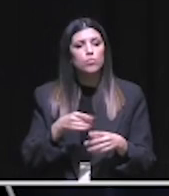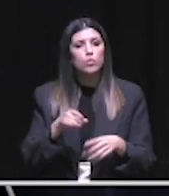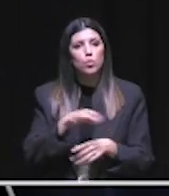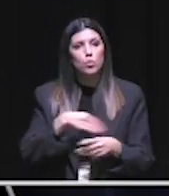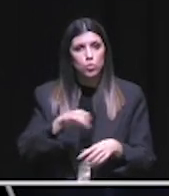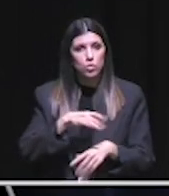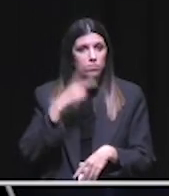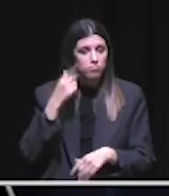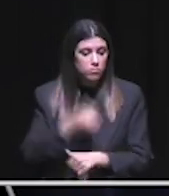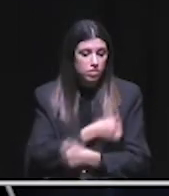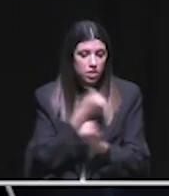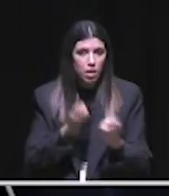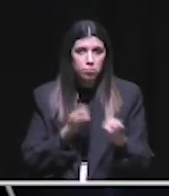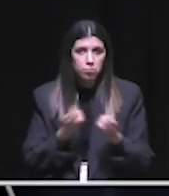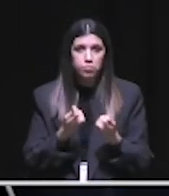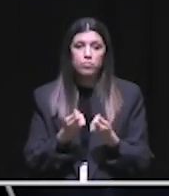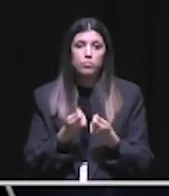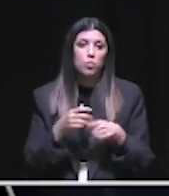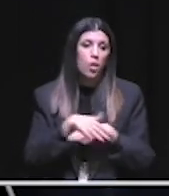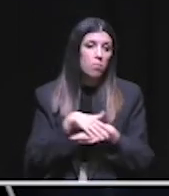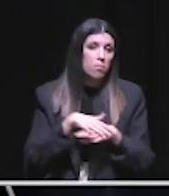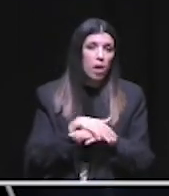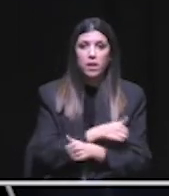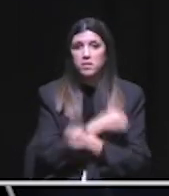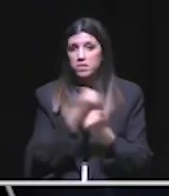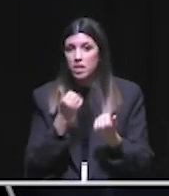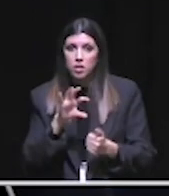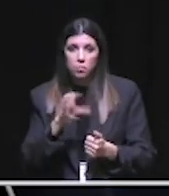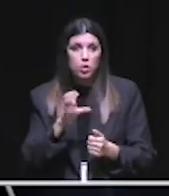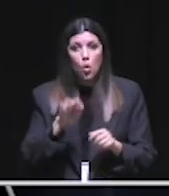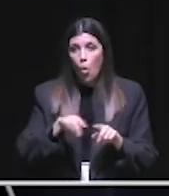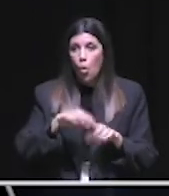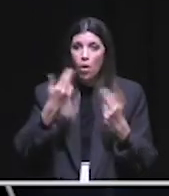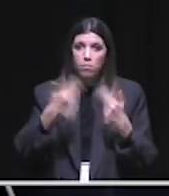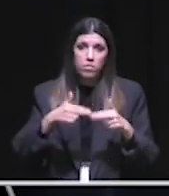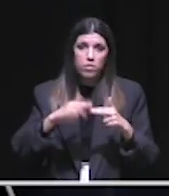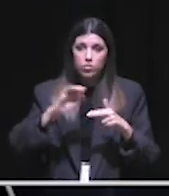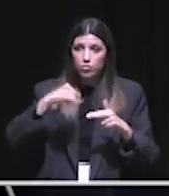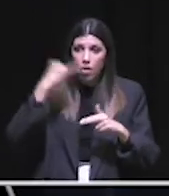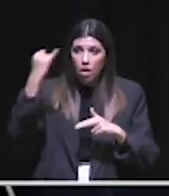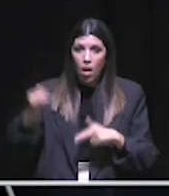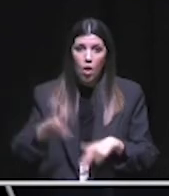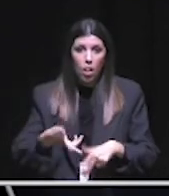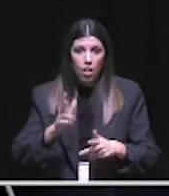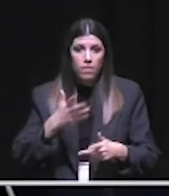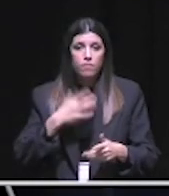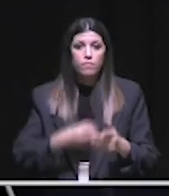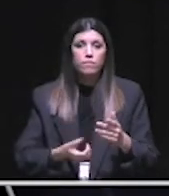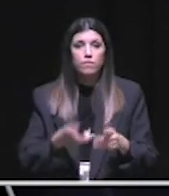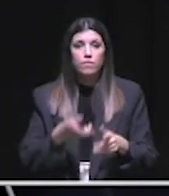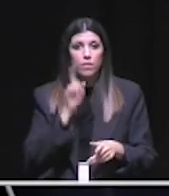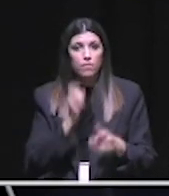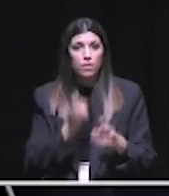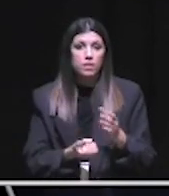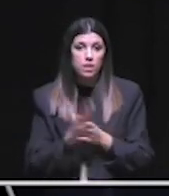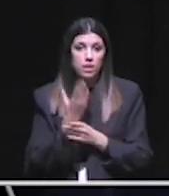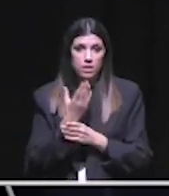sejam eles bairros, cidades, países ou mesmo além-fronteiras. Aliás, o LIVRE defende a criação de Assembleias Cidadãs.